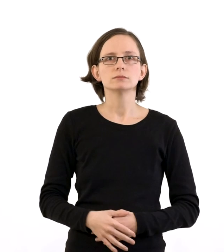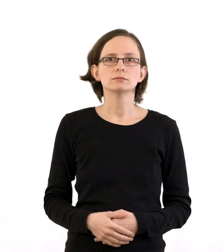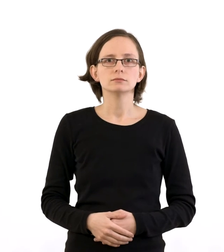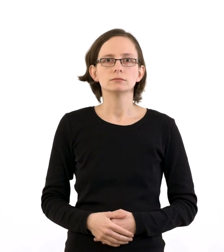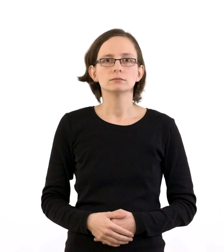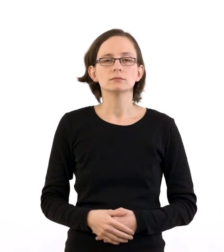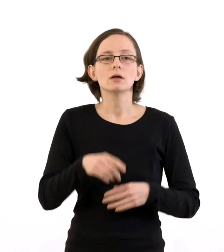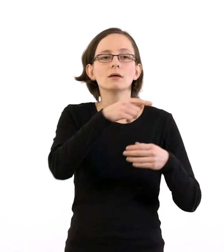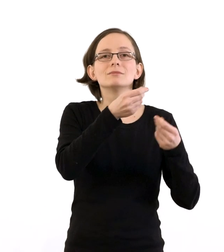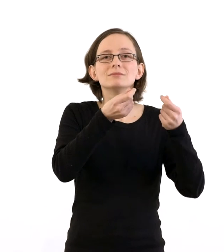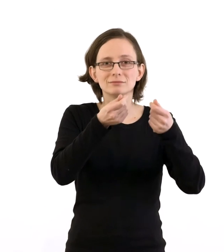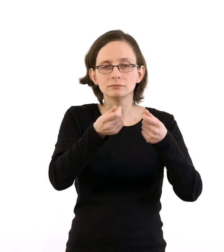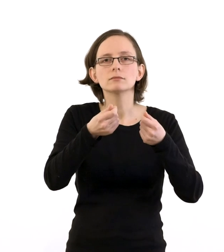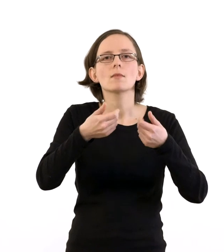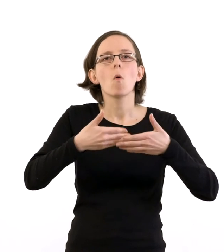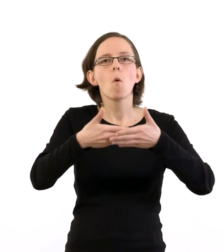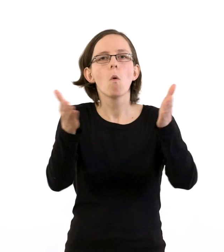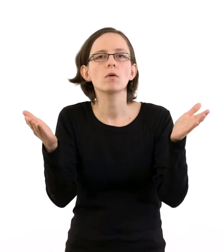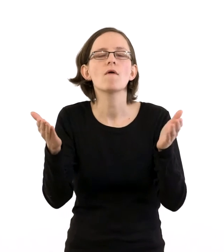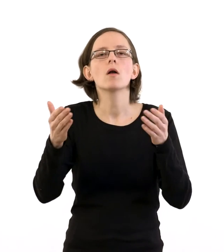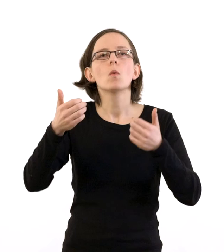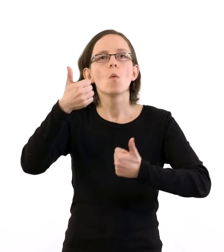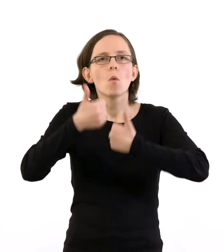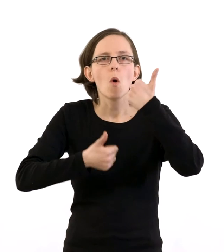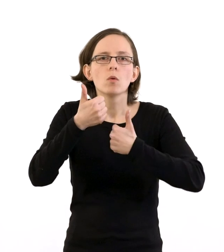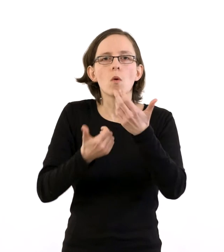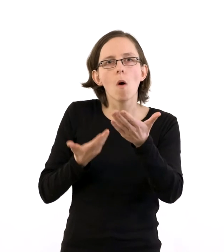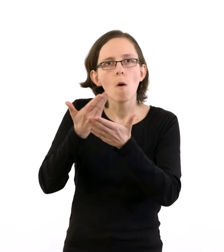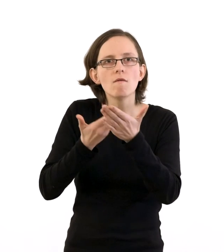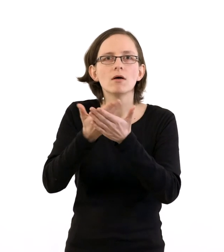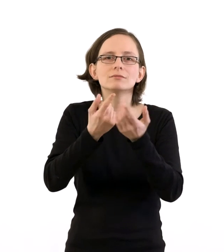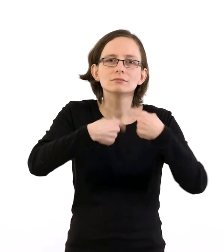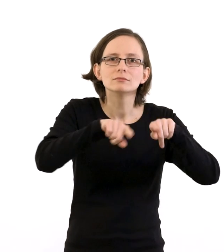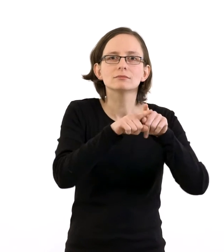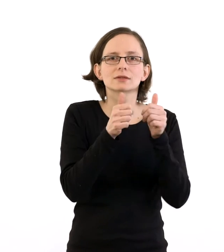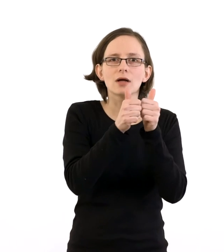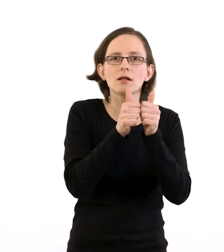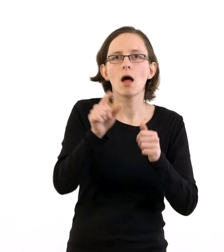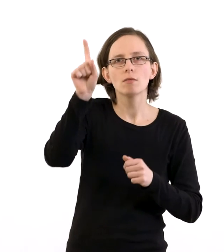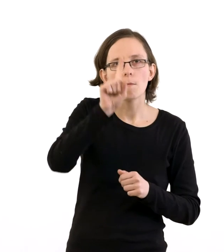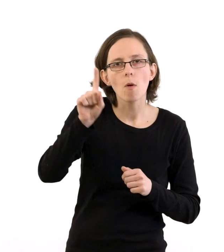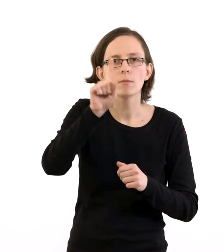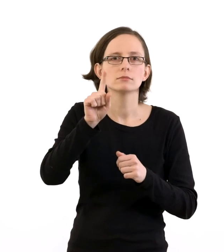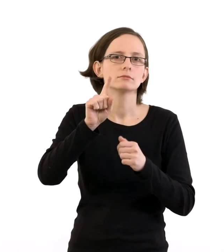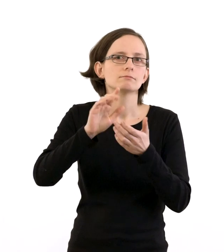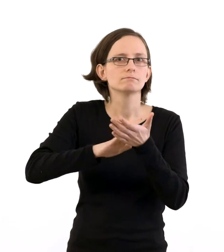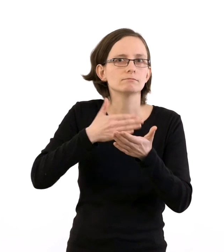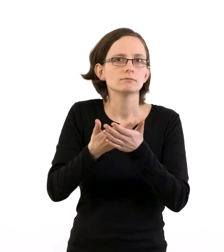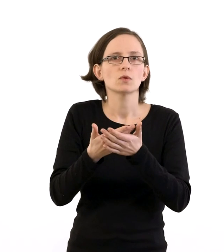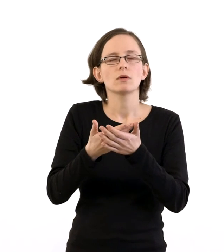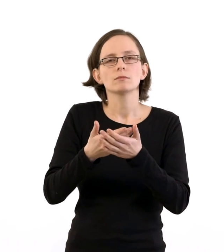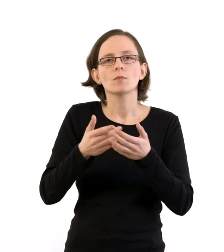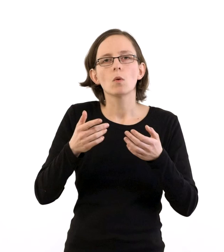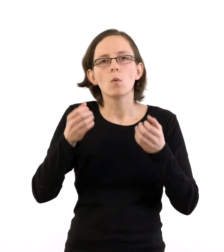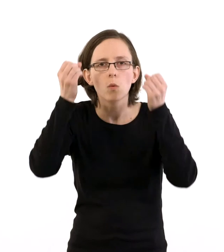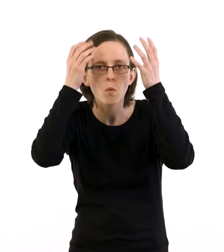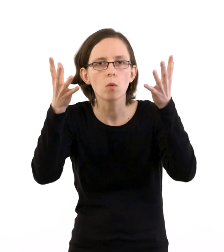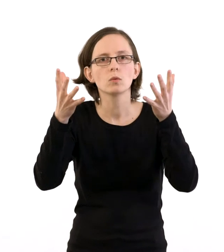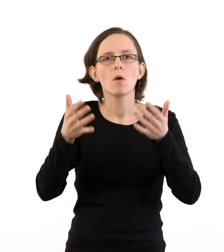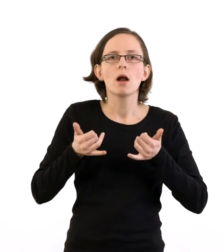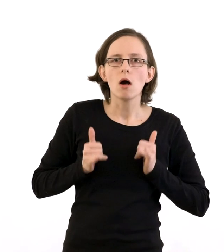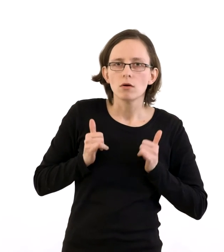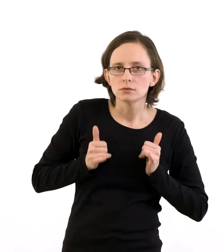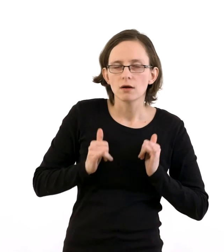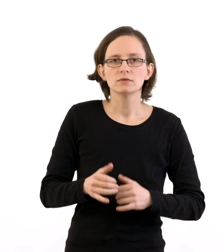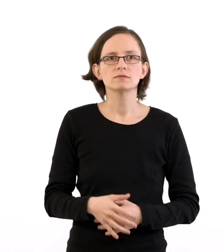środki przyznawane najczęściej w otwartych konkursach ofert na realizację zadań z wybranych sfer pożytku publicznego, np. kultury czy krajoznawstwa.